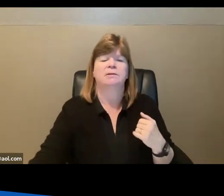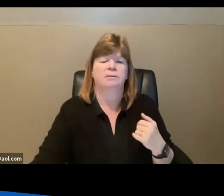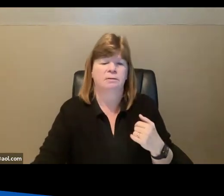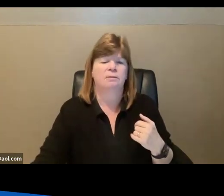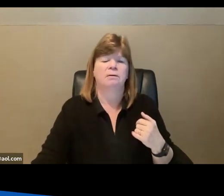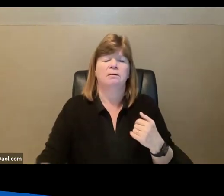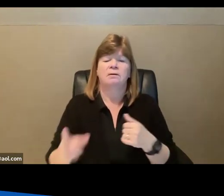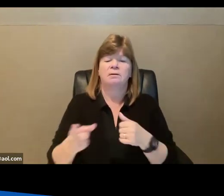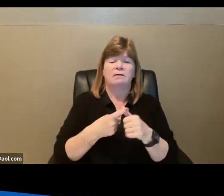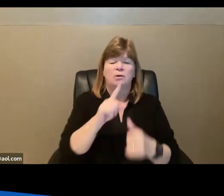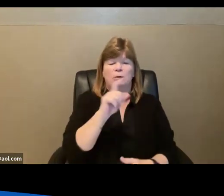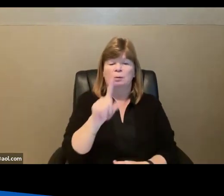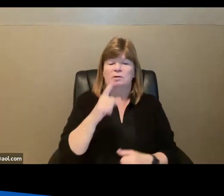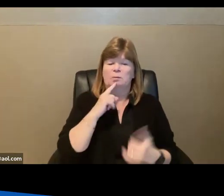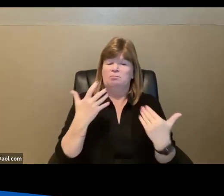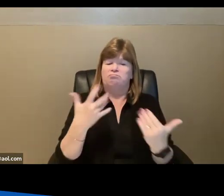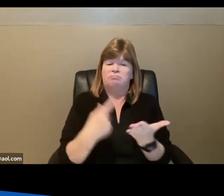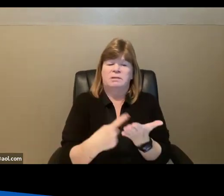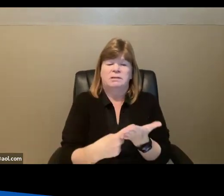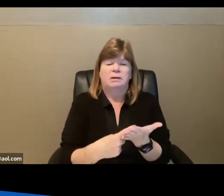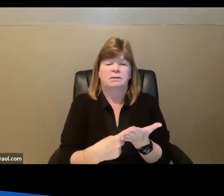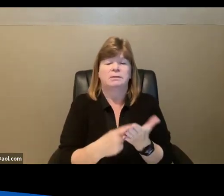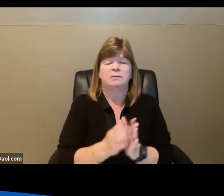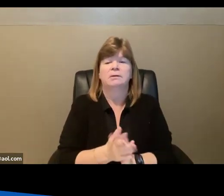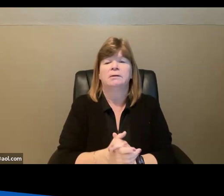La primera pregunta de la que quiero hablar es sobre el cuidado de la piel.